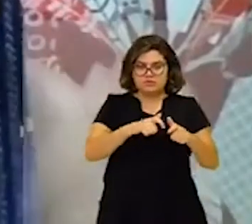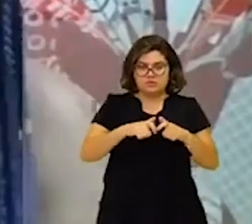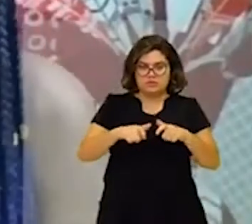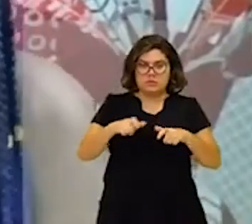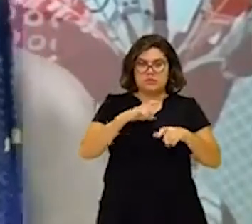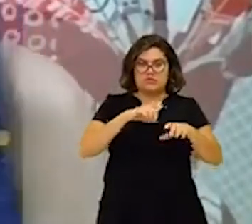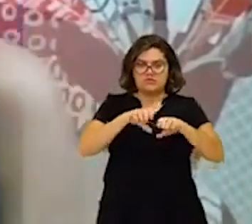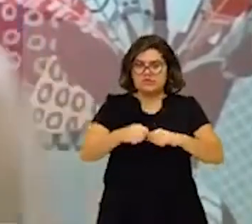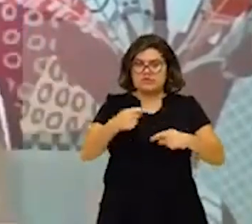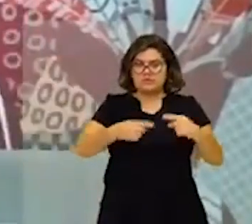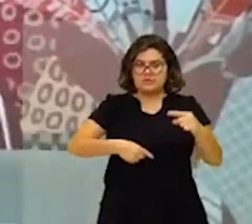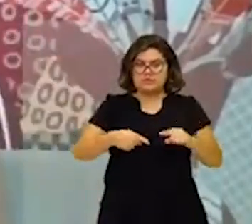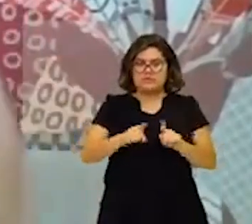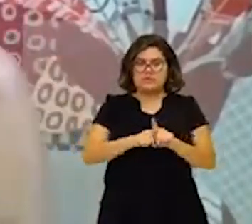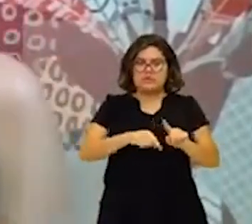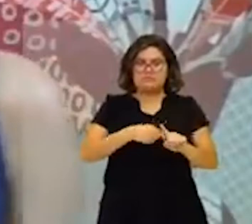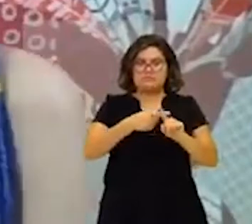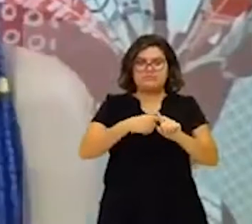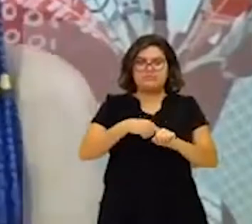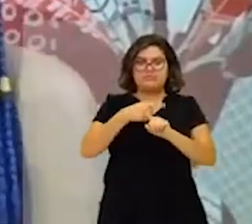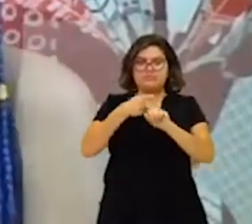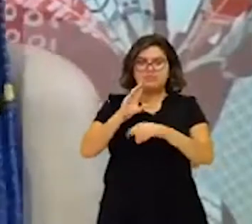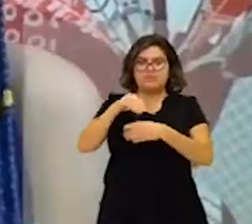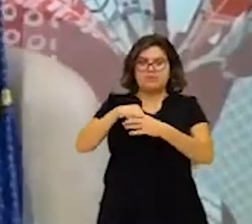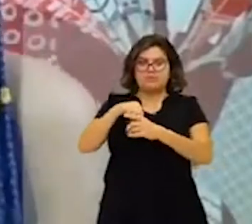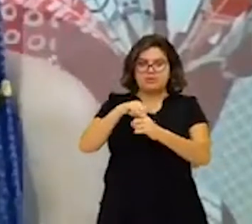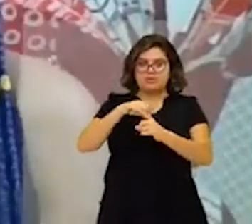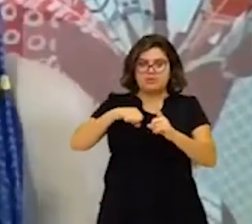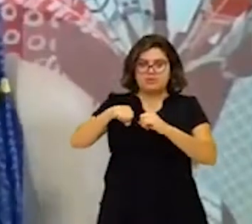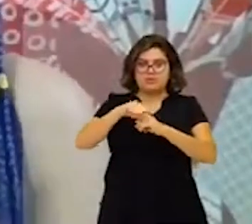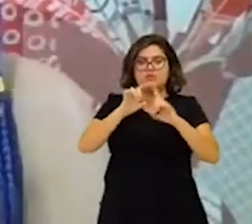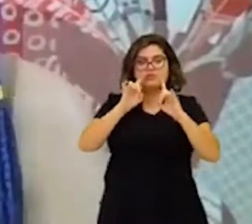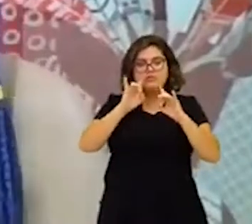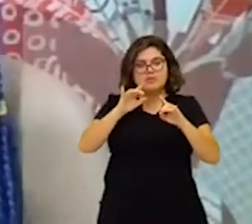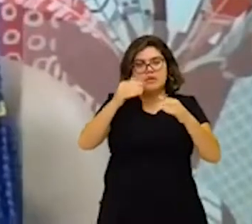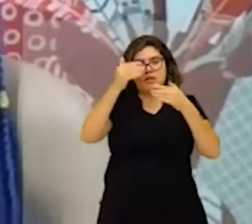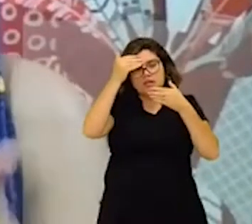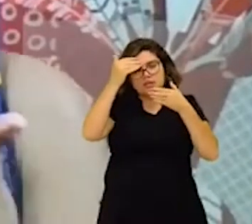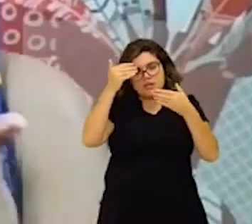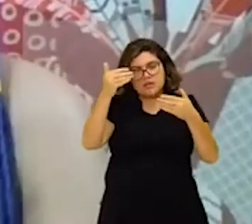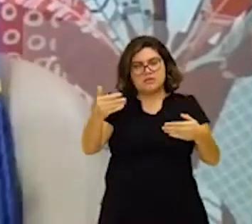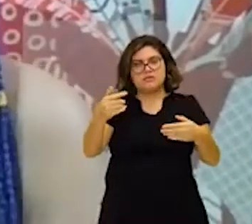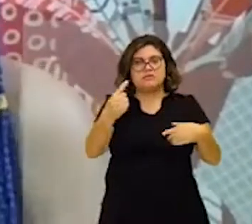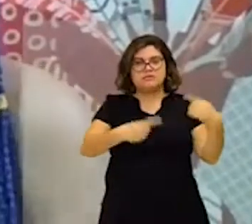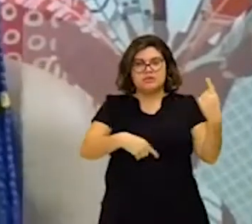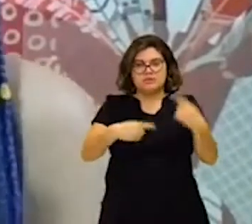e assistir multiplicando na sociedade eu só tenho agradecer agradecer esse debate debate pedagógico